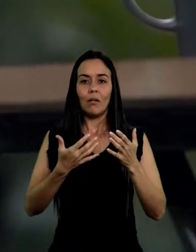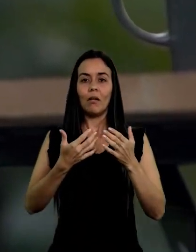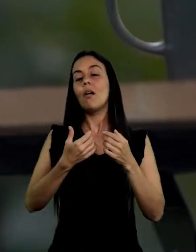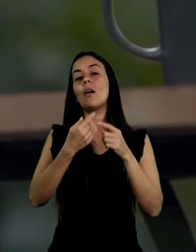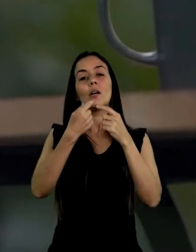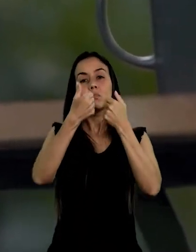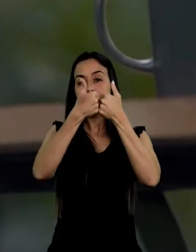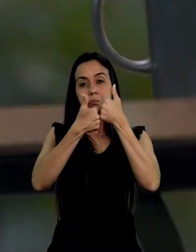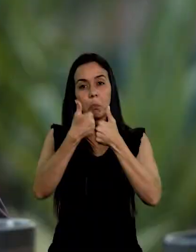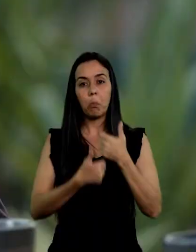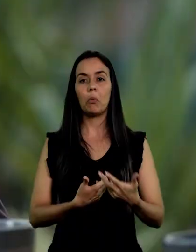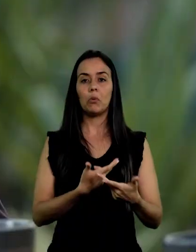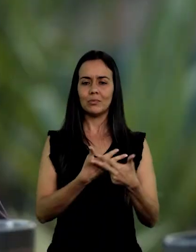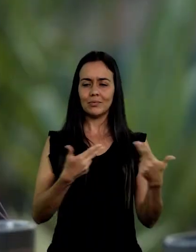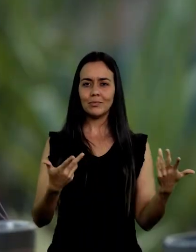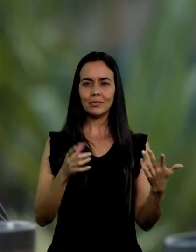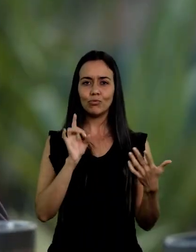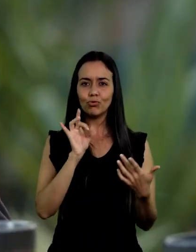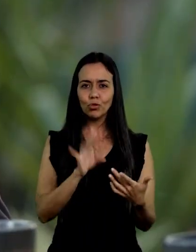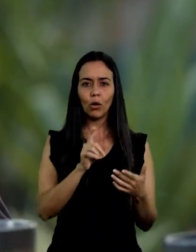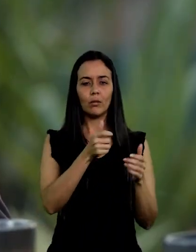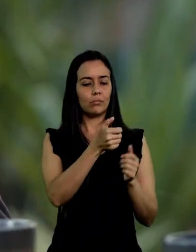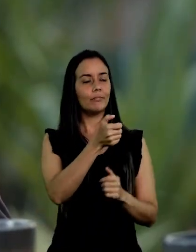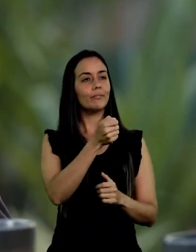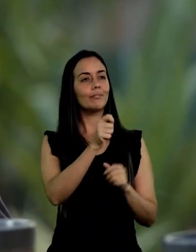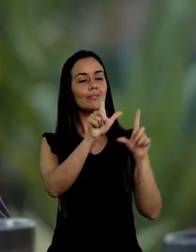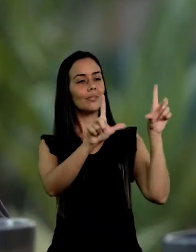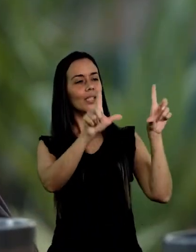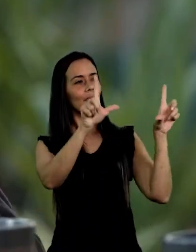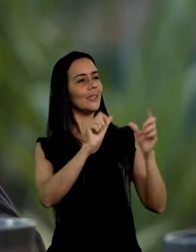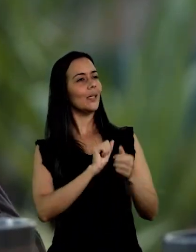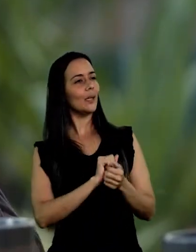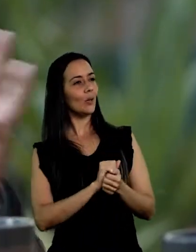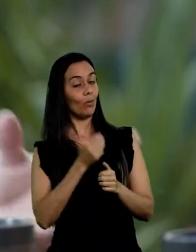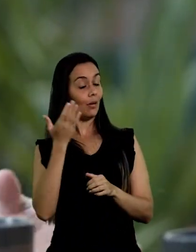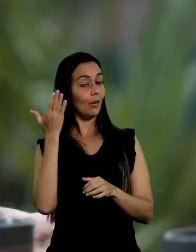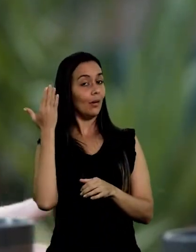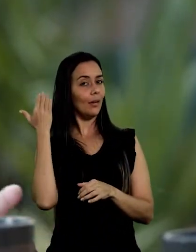Você ligava ali, tava passando "Brasil tetracampeão",